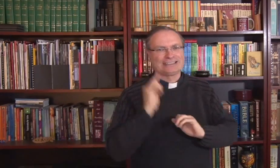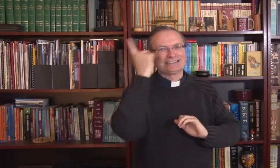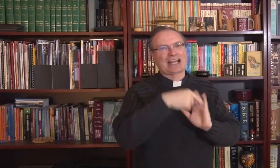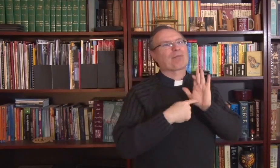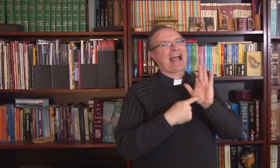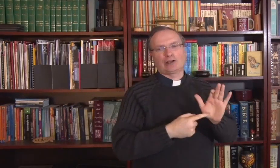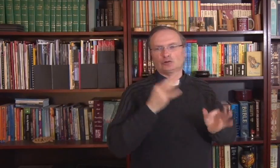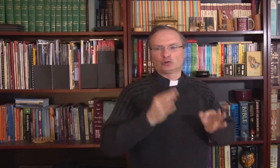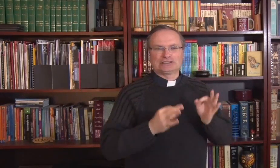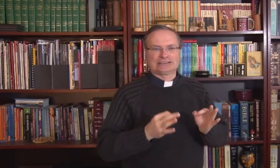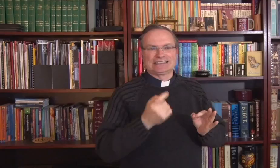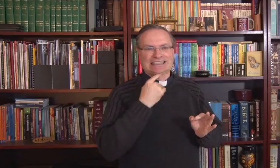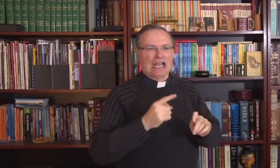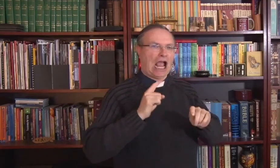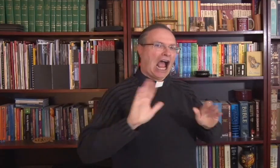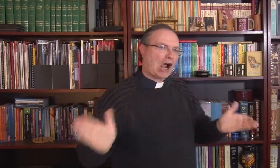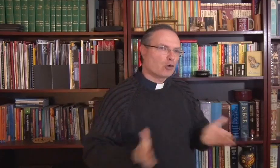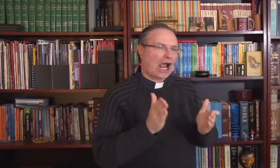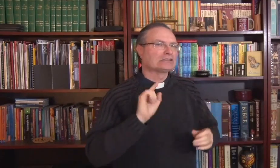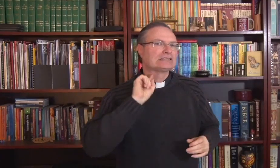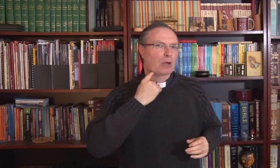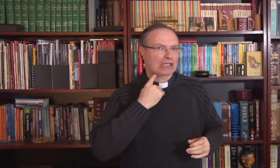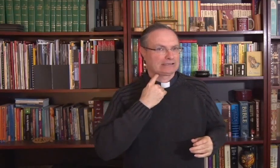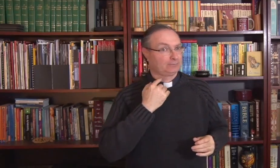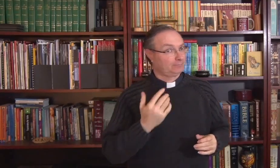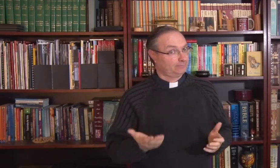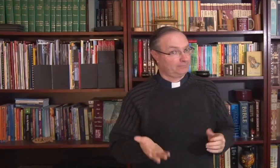des apparences de justice qui encourage l’hypocrisie.